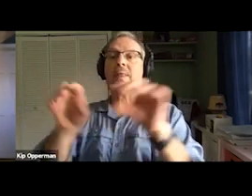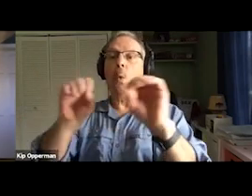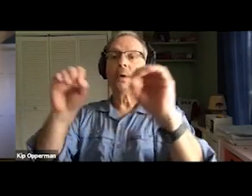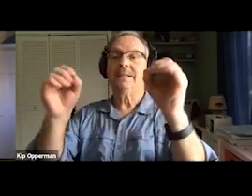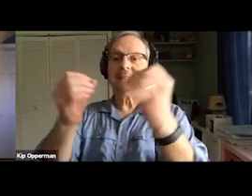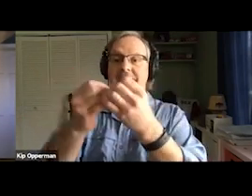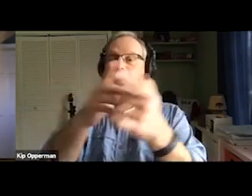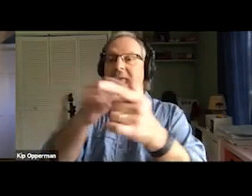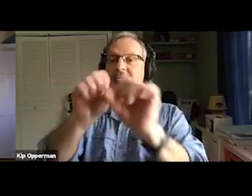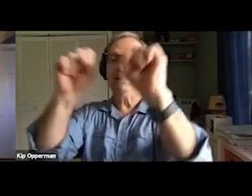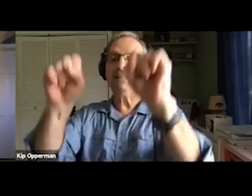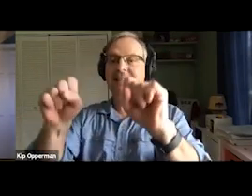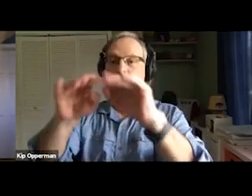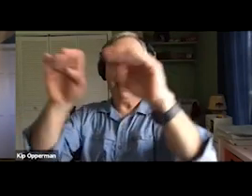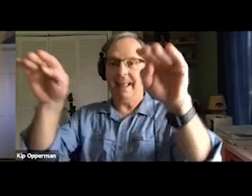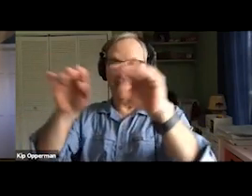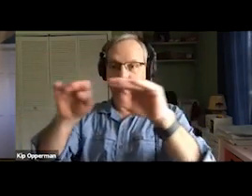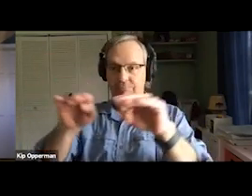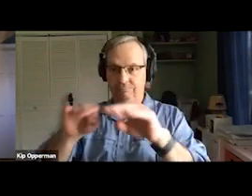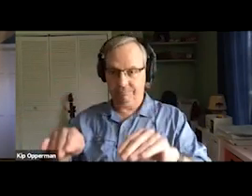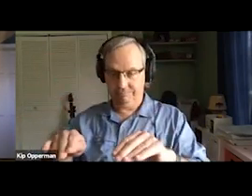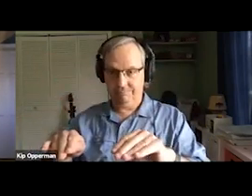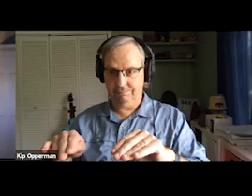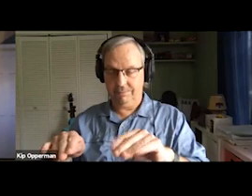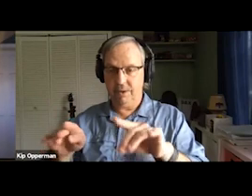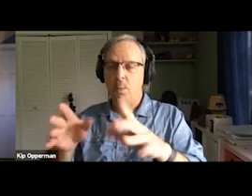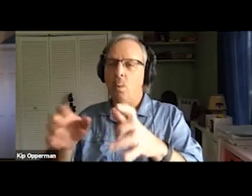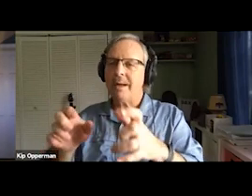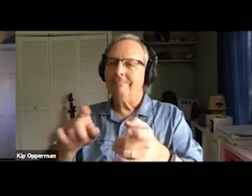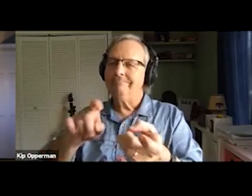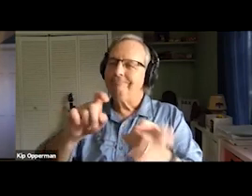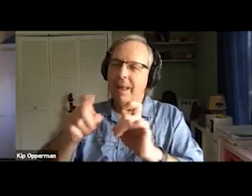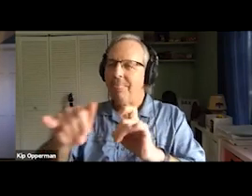para lo que podemos hacer para compensar este ciclo. Pase a la siguiente diapositiva.